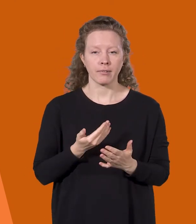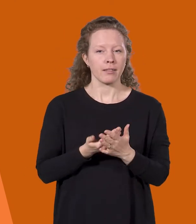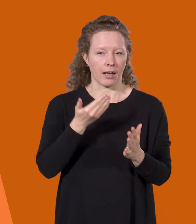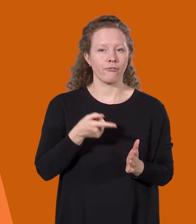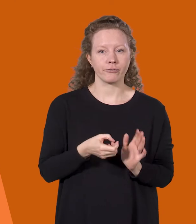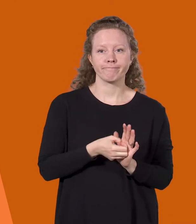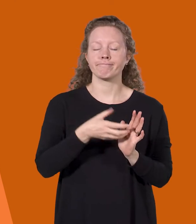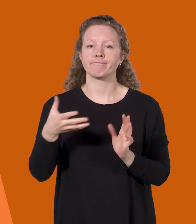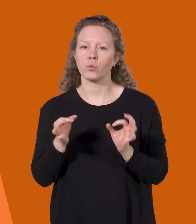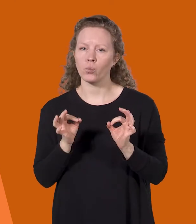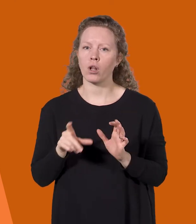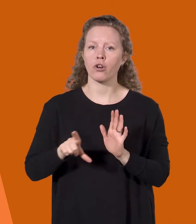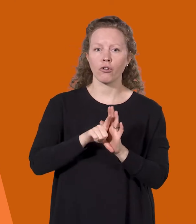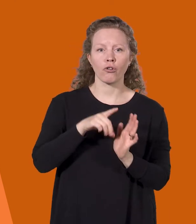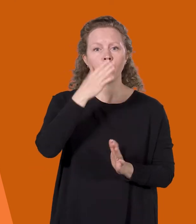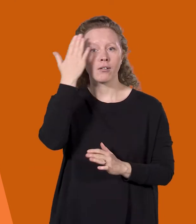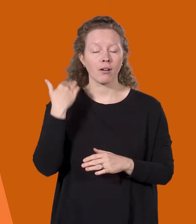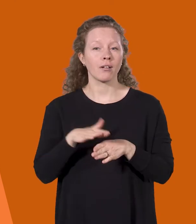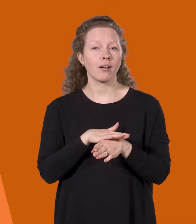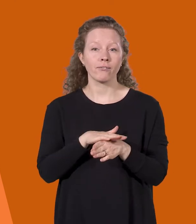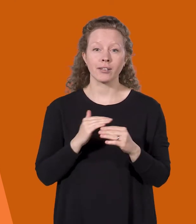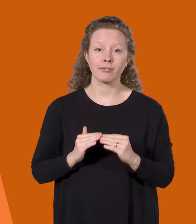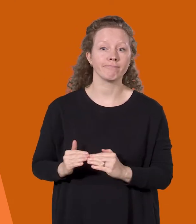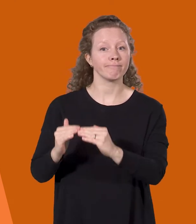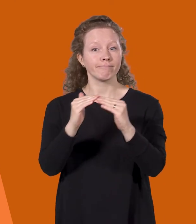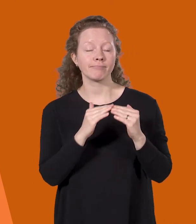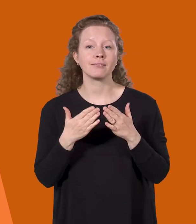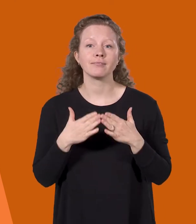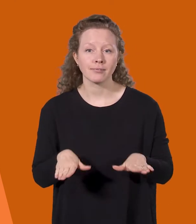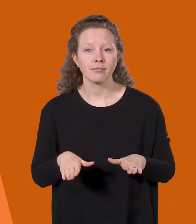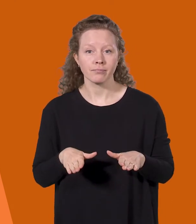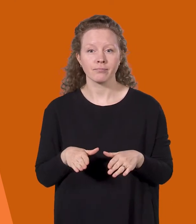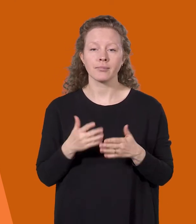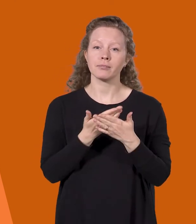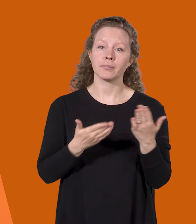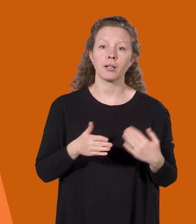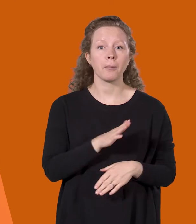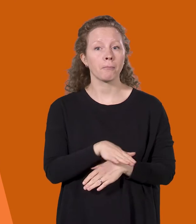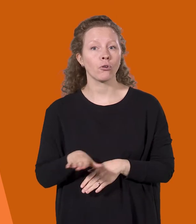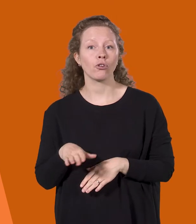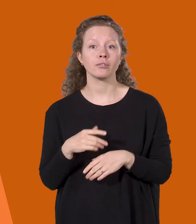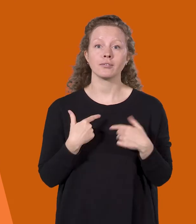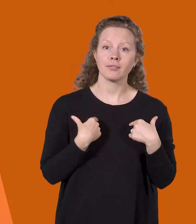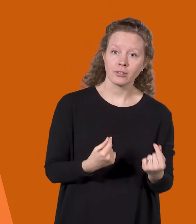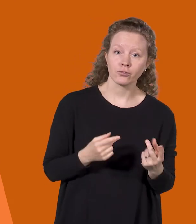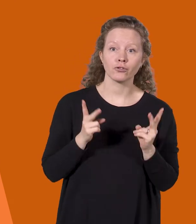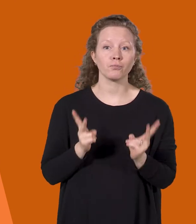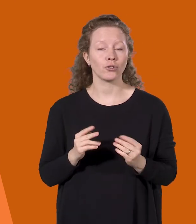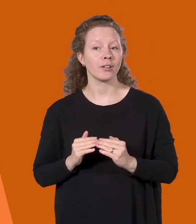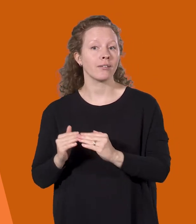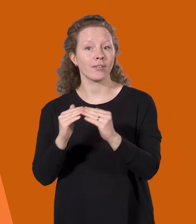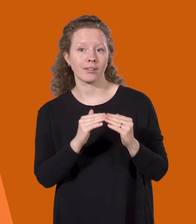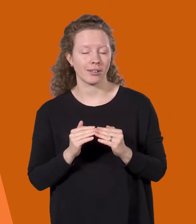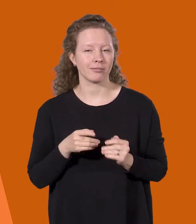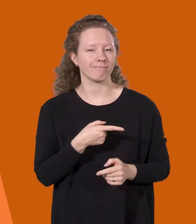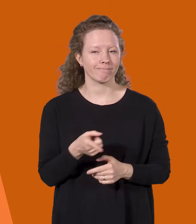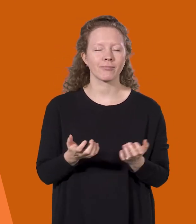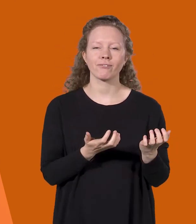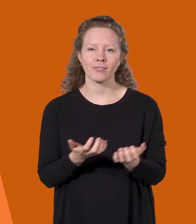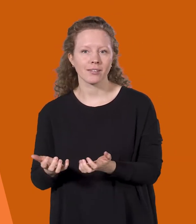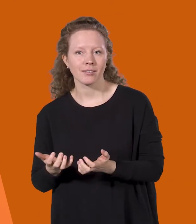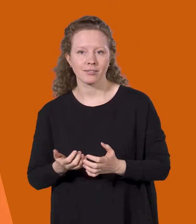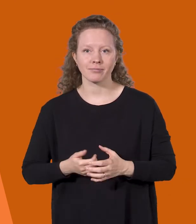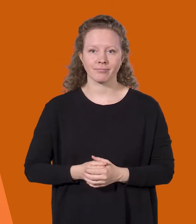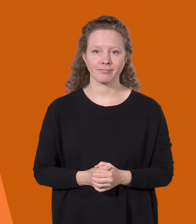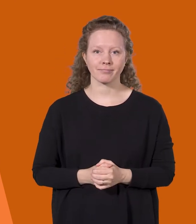och därför saknar tillämpningen av lagarna enhetliga förfaranden som respekterar barnets intresse eller likvärdighet.